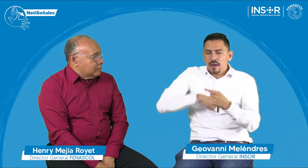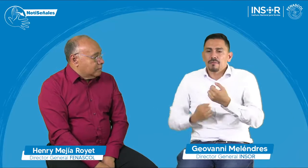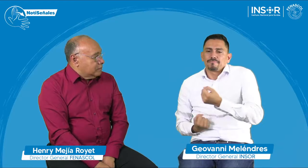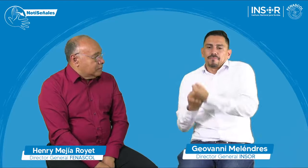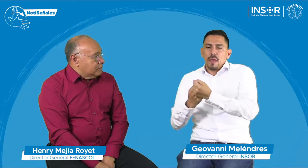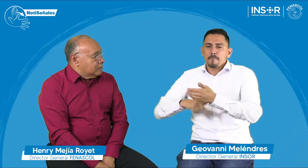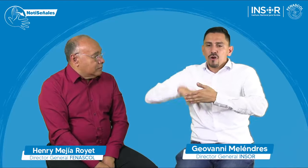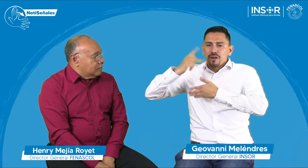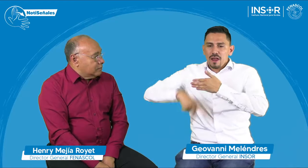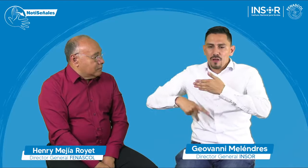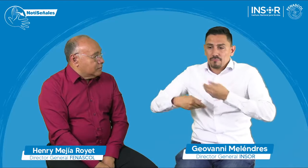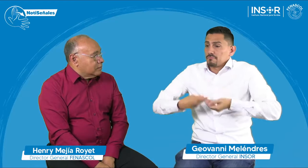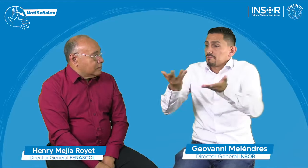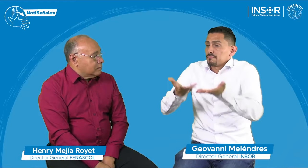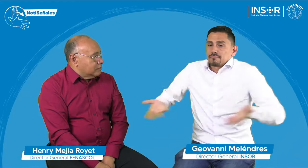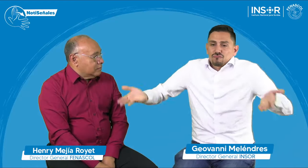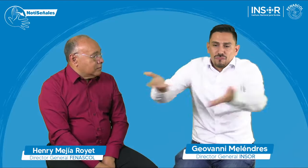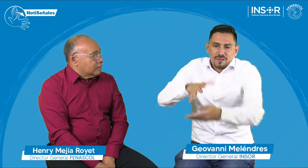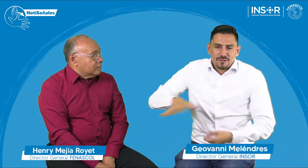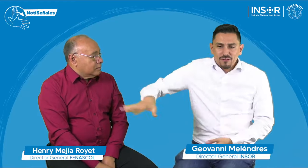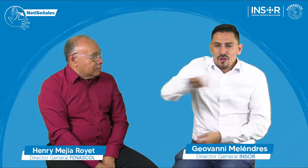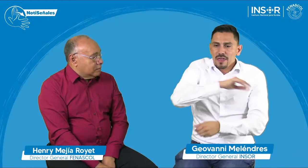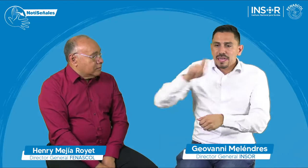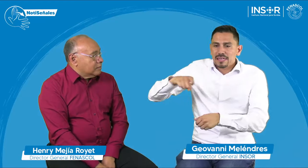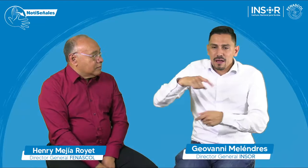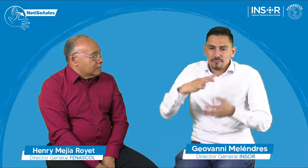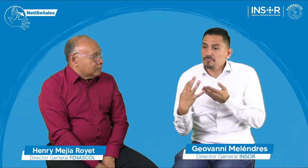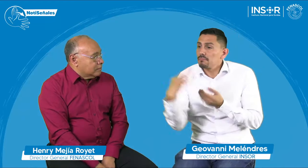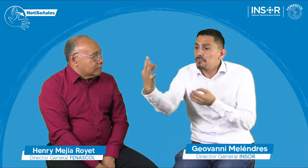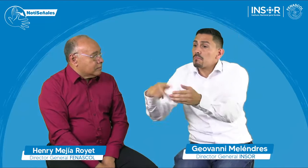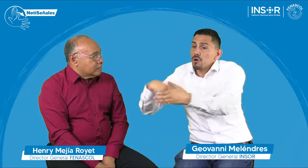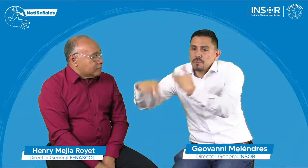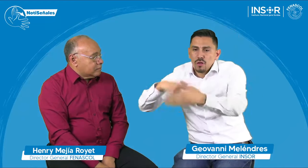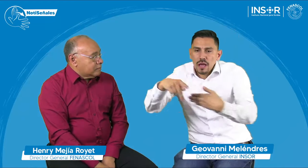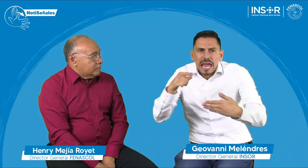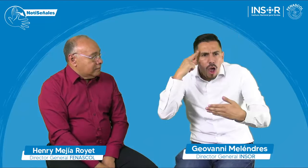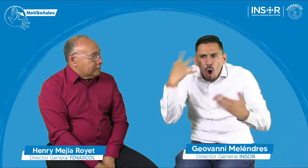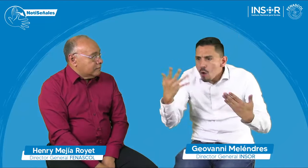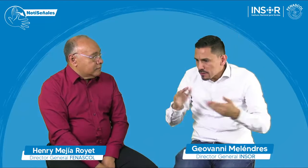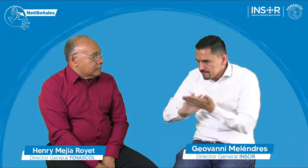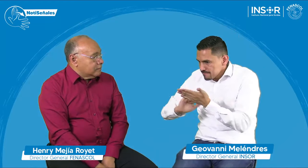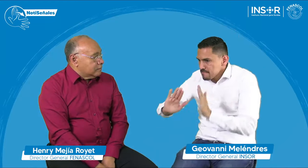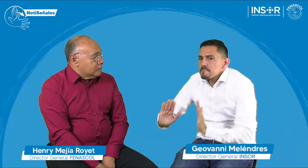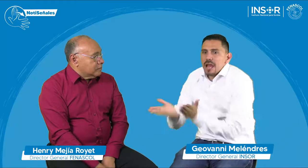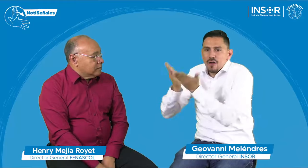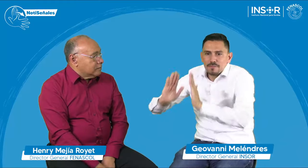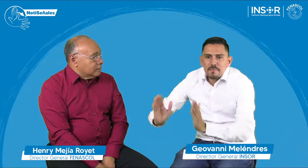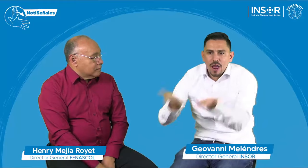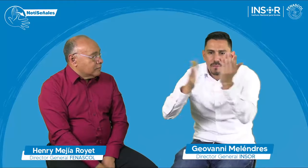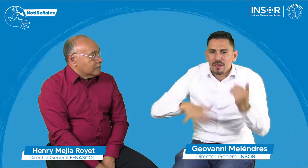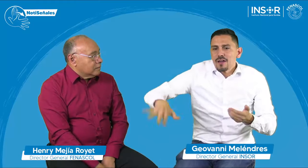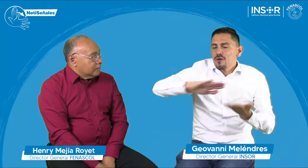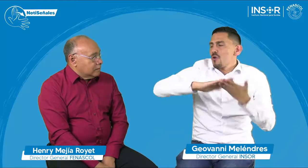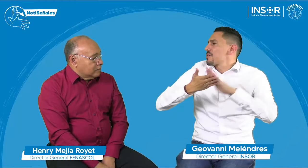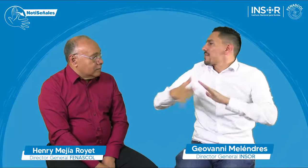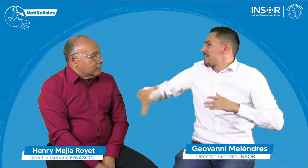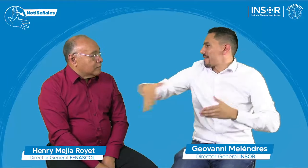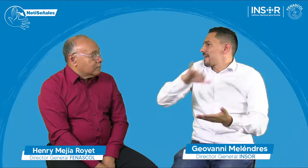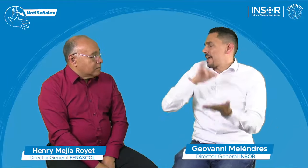quiénes son usuarios de señas, quiénes son realizados y así poder apoyar los diferentes